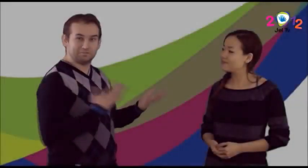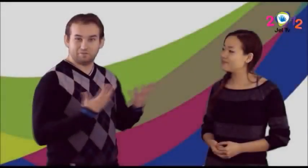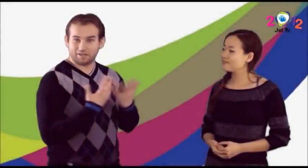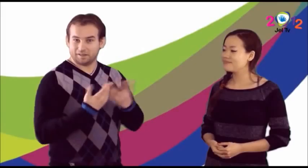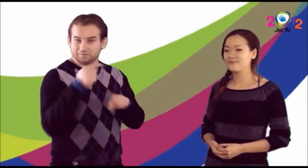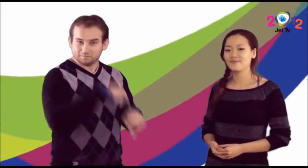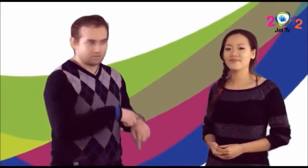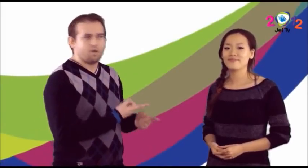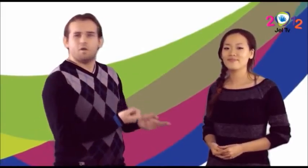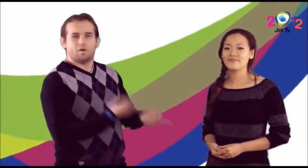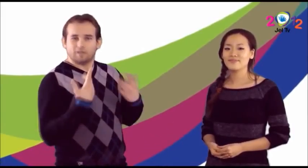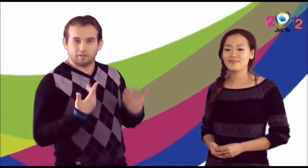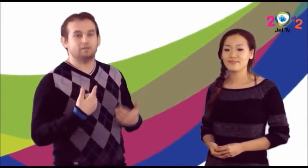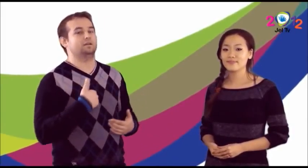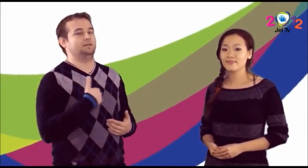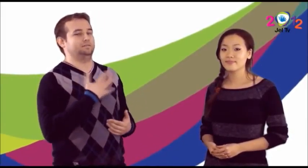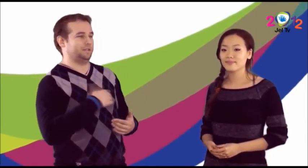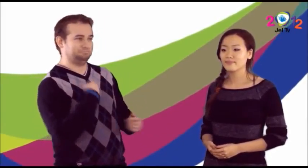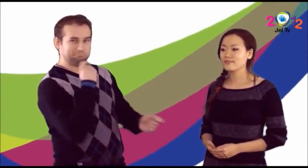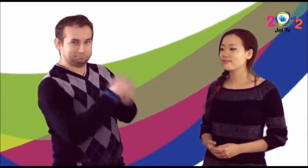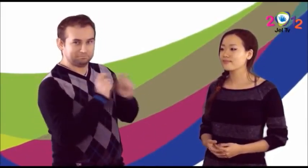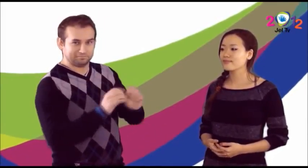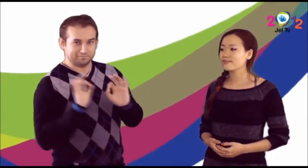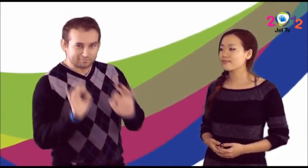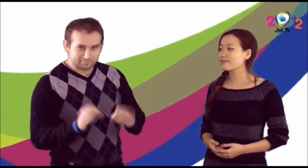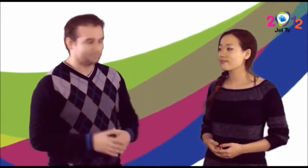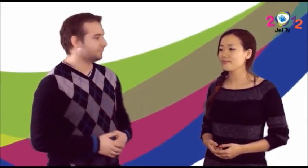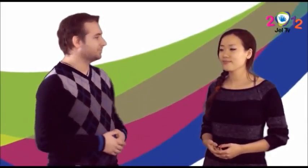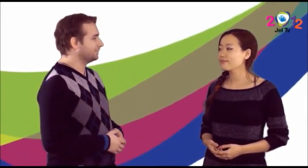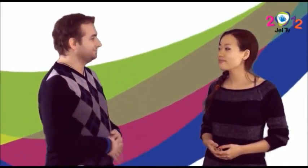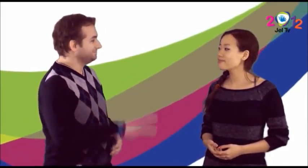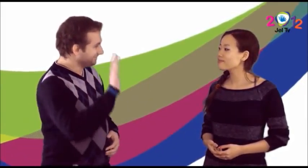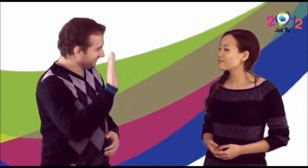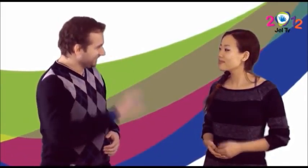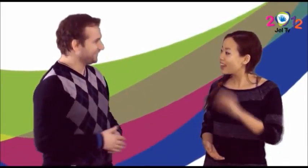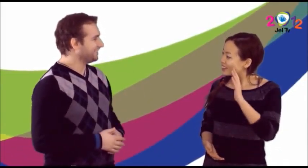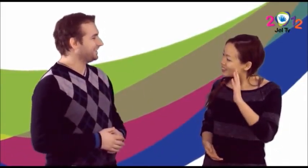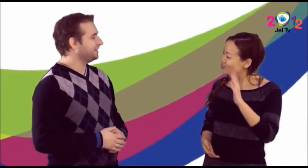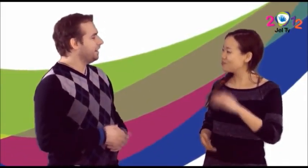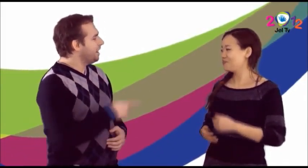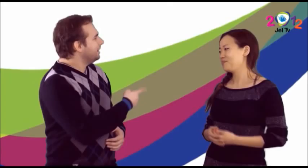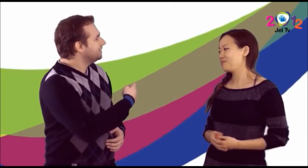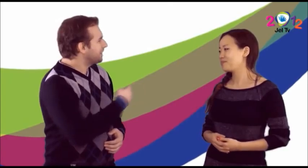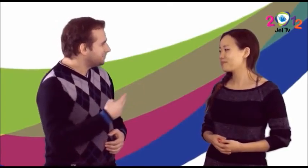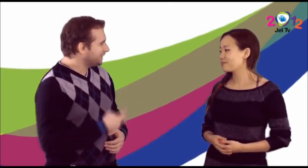Itt van egy másik vendégünk. Honnan jön? Szeretném meginterjúvolni. Szia, mi a neved?